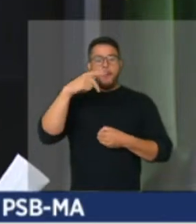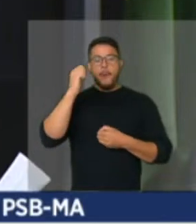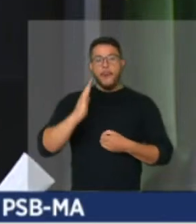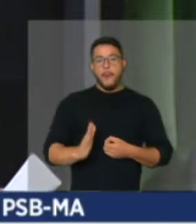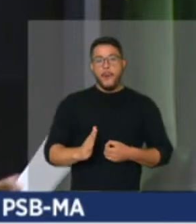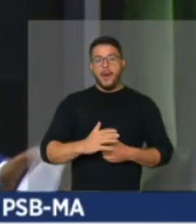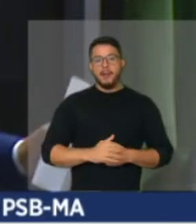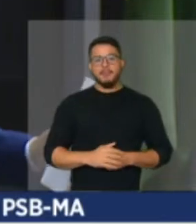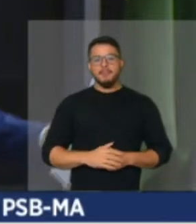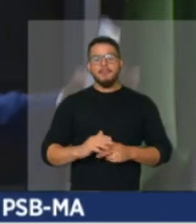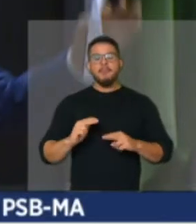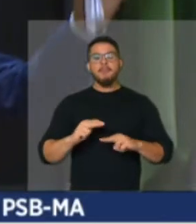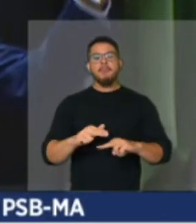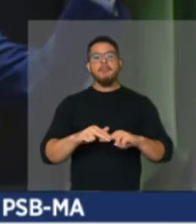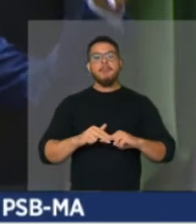QUE AUMENTA O DÓ LAR, ELE